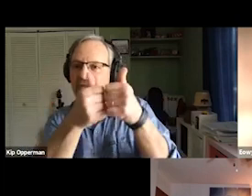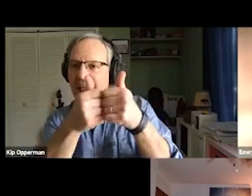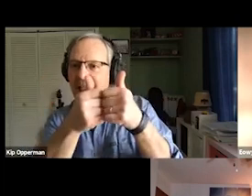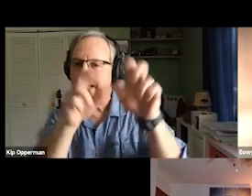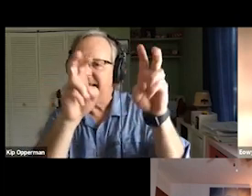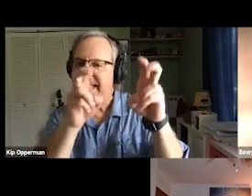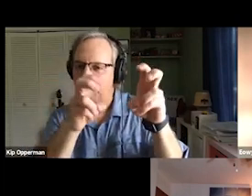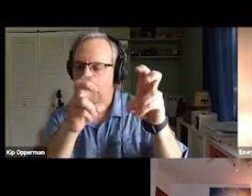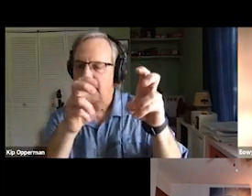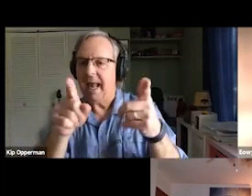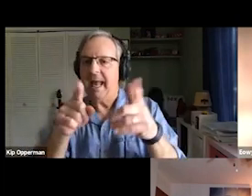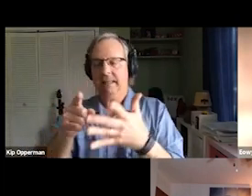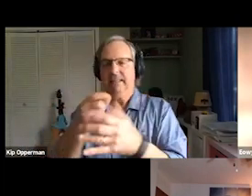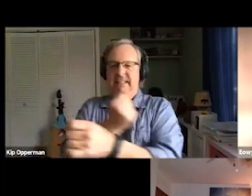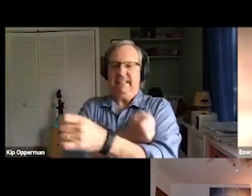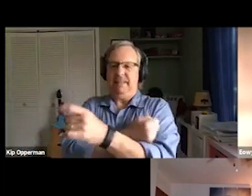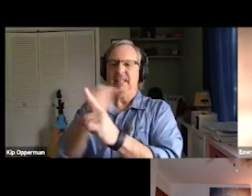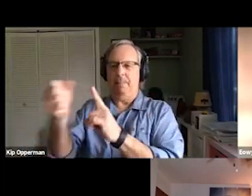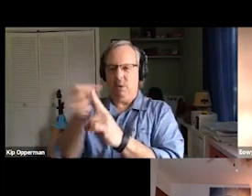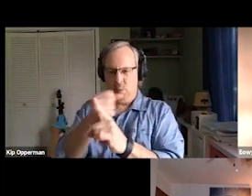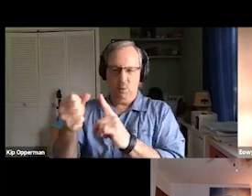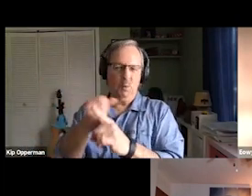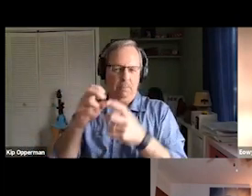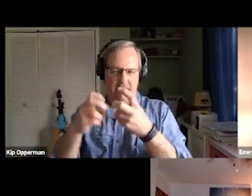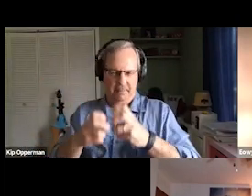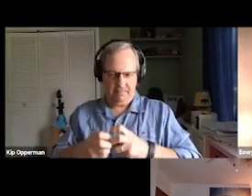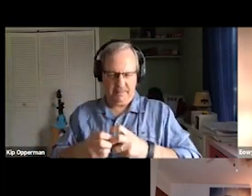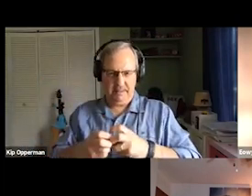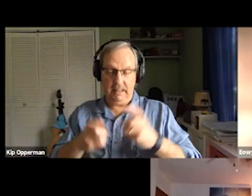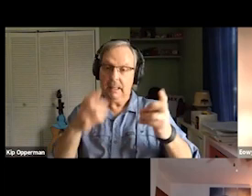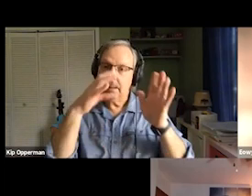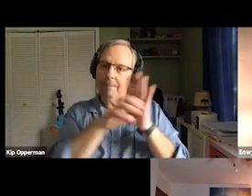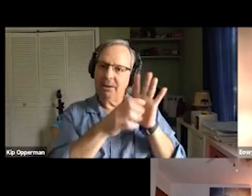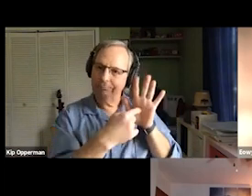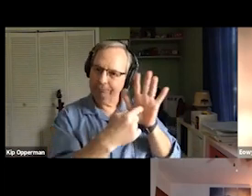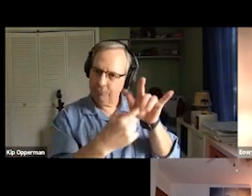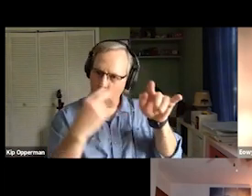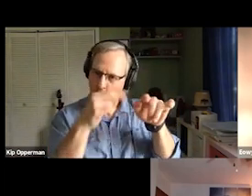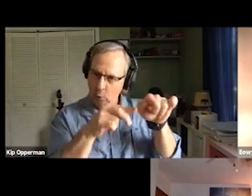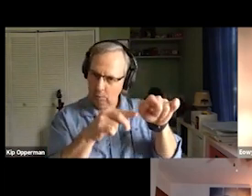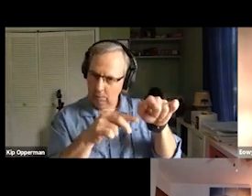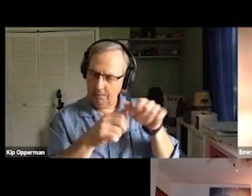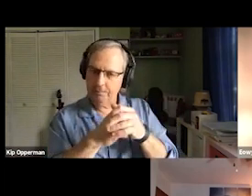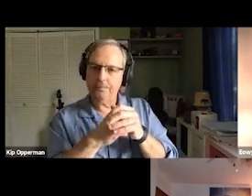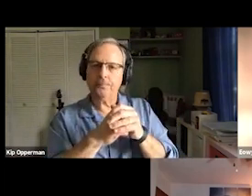así como con problemas de uso de sustancias. Esta es una diapositiva, y estos son algunos de nuestros artefactos